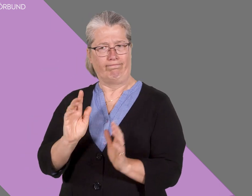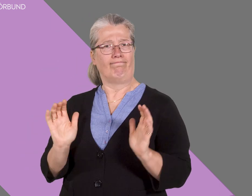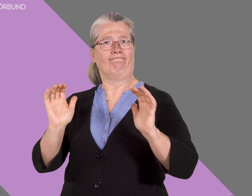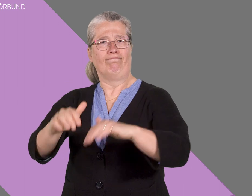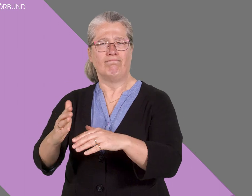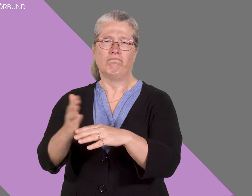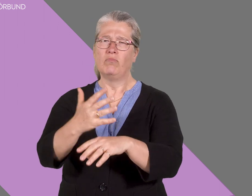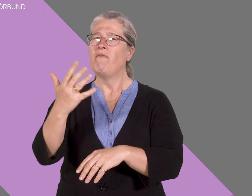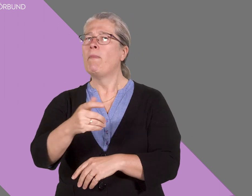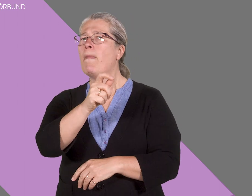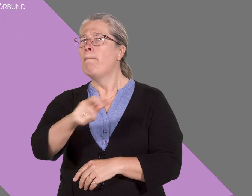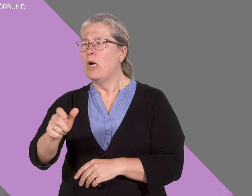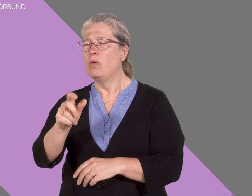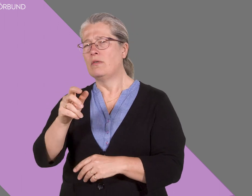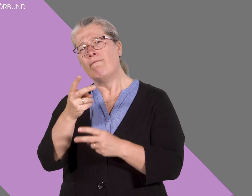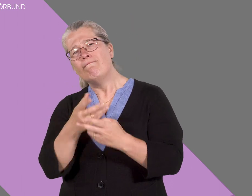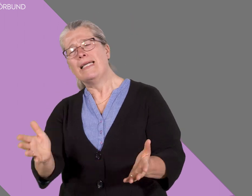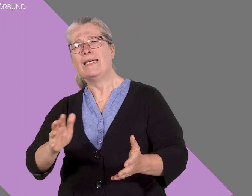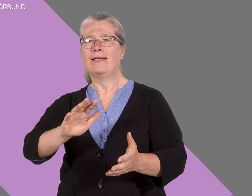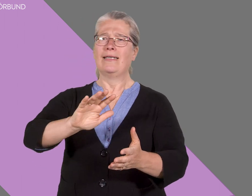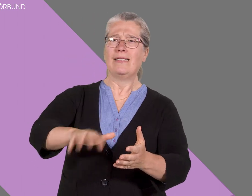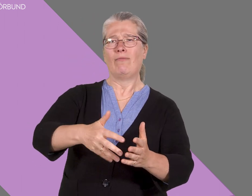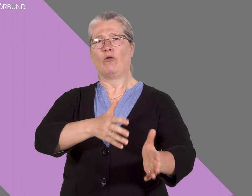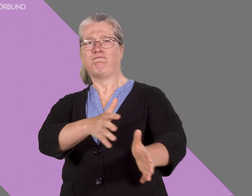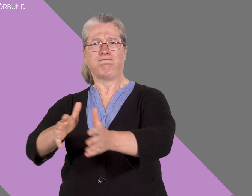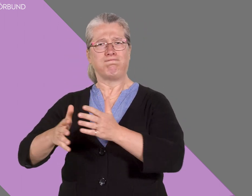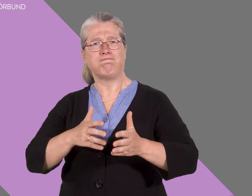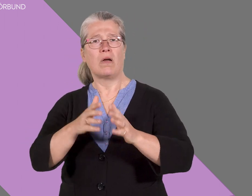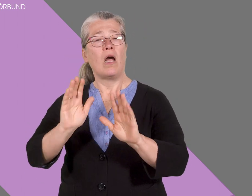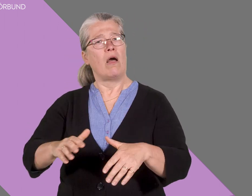Dit kom sammanlagt ett 50-tal deltagare för att ge teckenspråket synlighet -